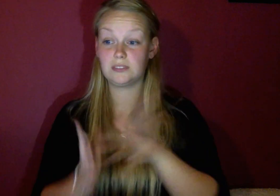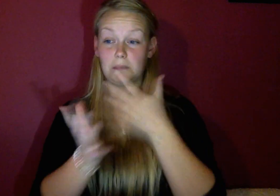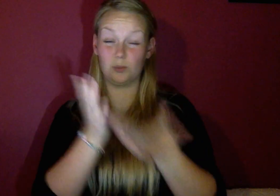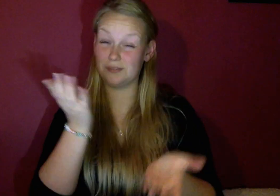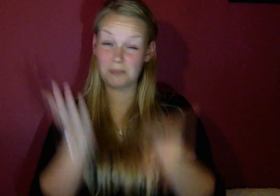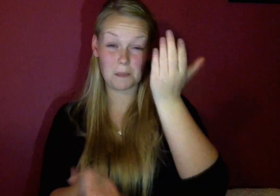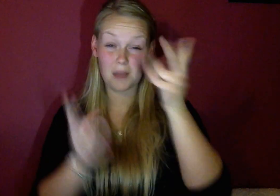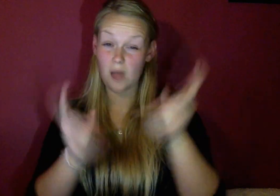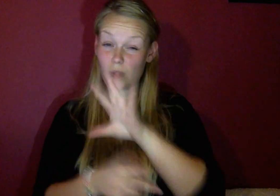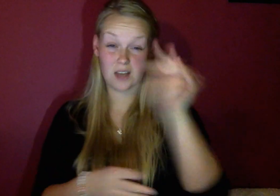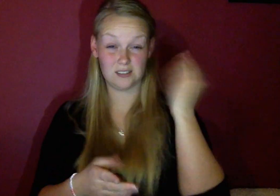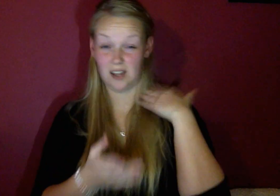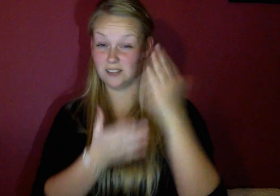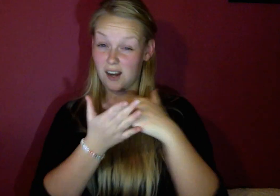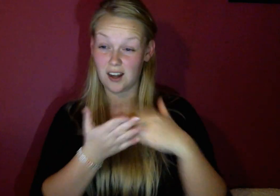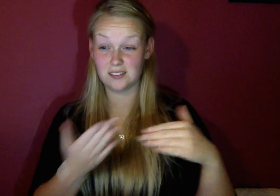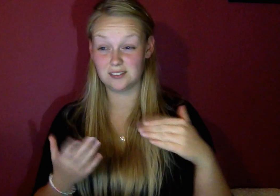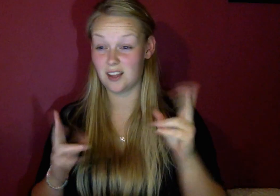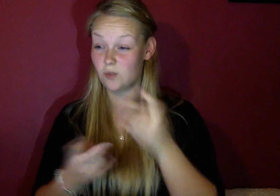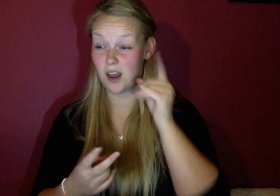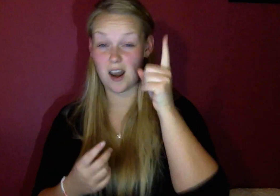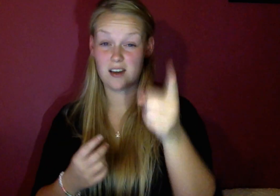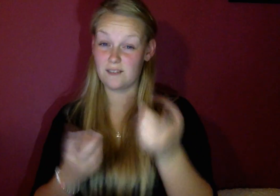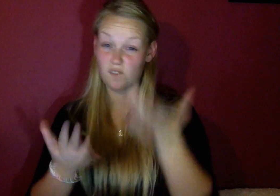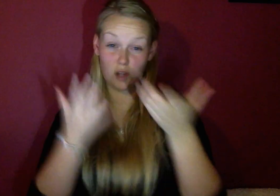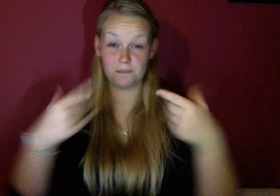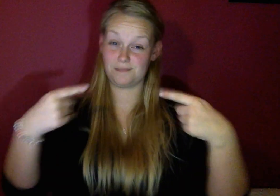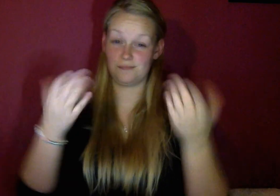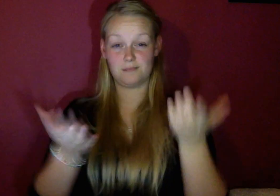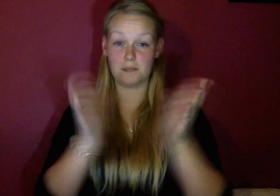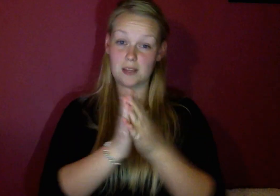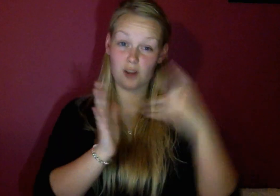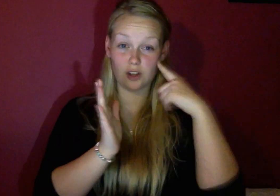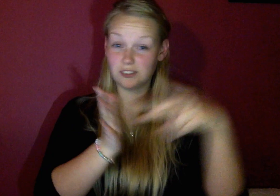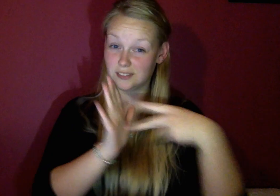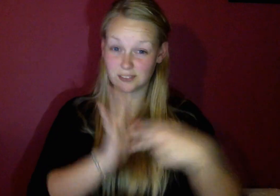Så teckenspråket väger ändå upp varje nackdel i längden jämfört med hörselstekniken."